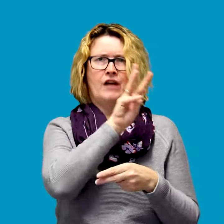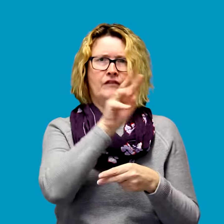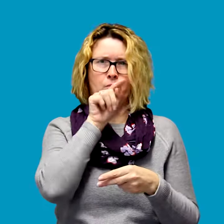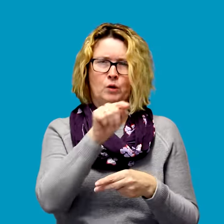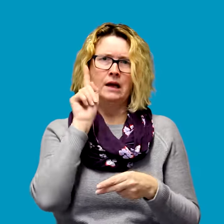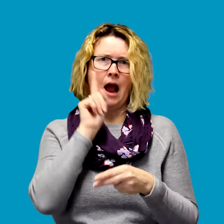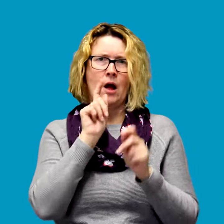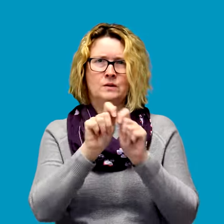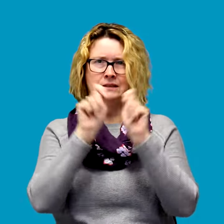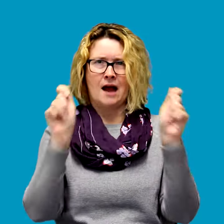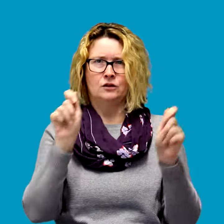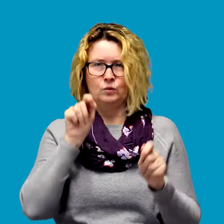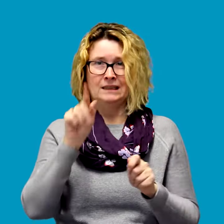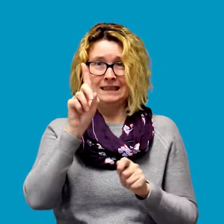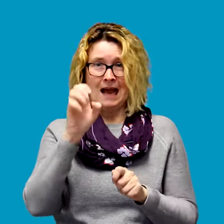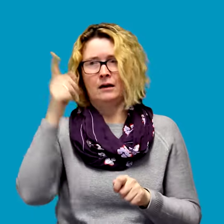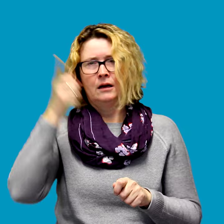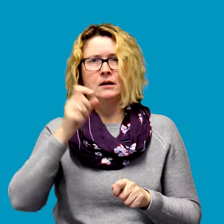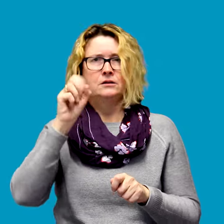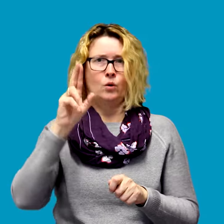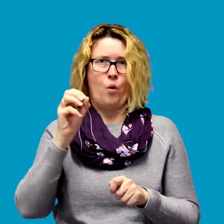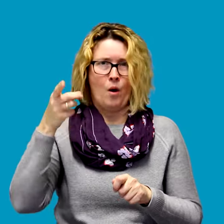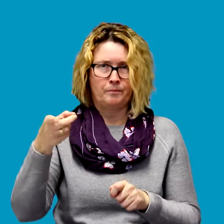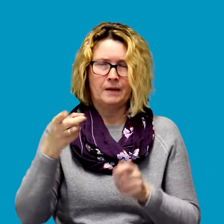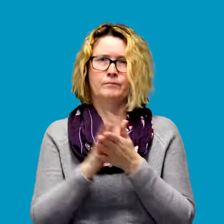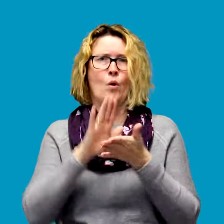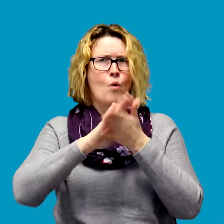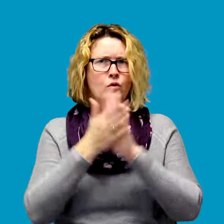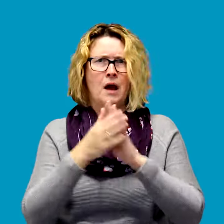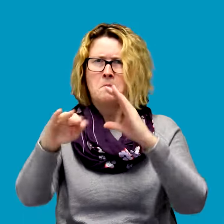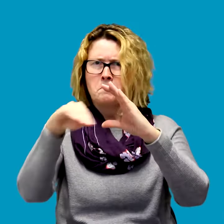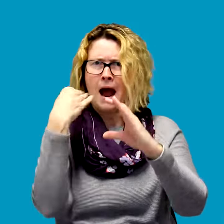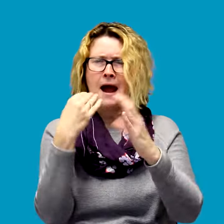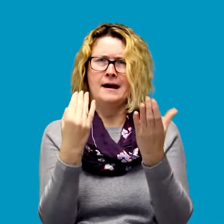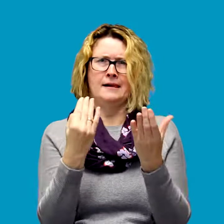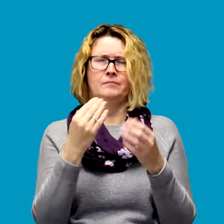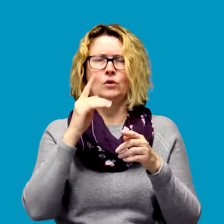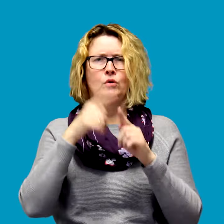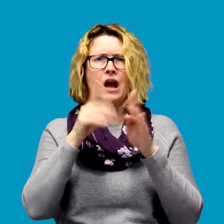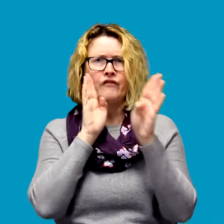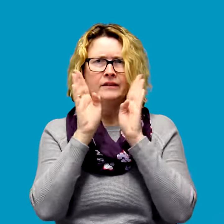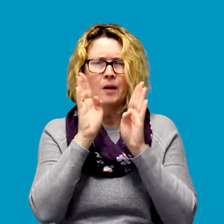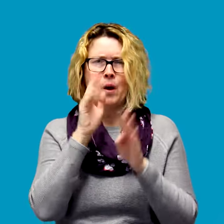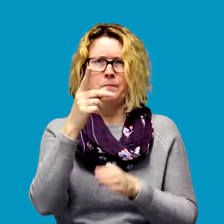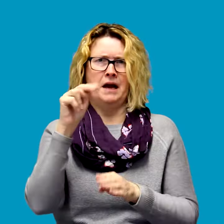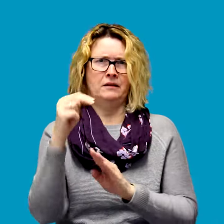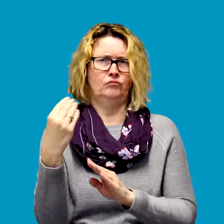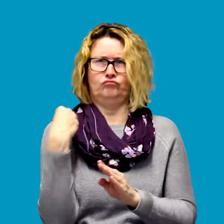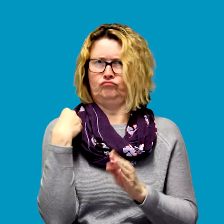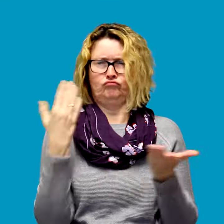www.gehoerlosenzeitung.de/shop Oder schickt uns eine Mail oder eine Facebook-Nachricht.